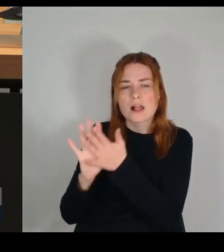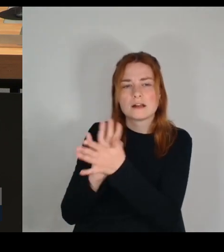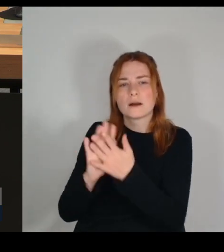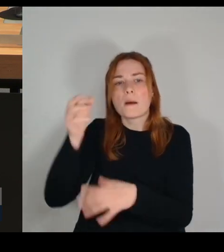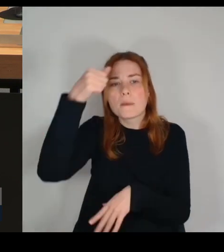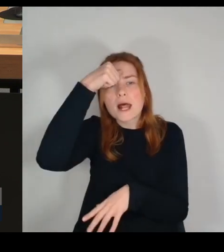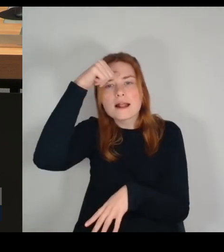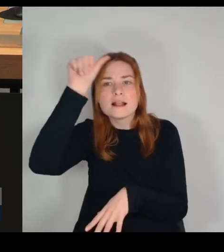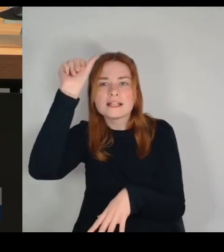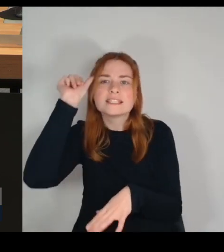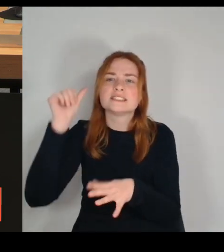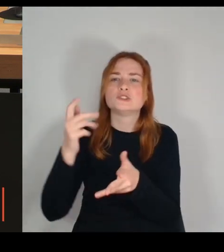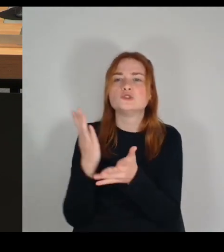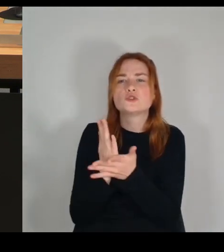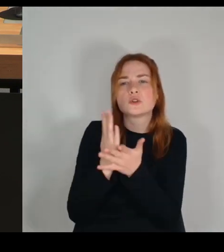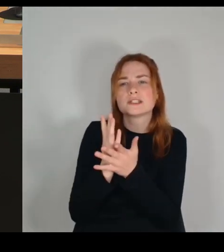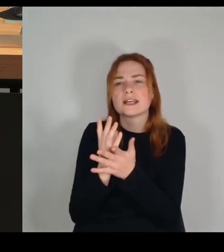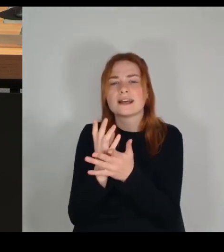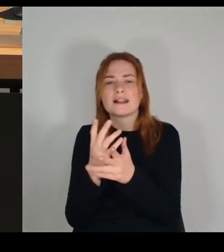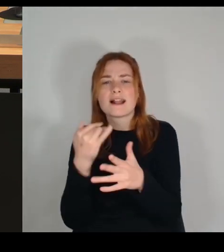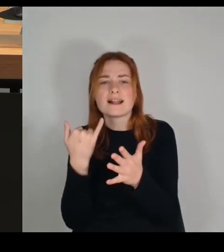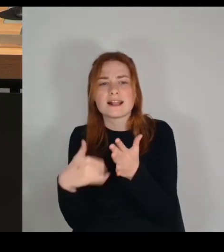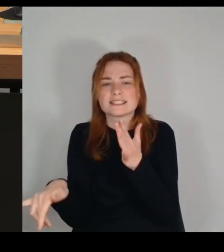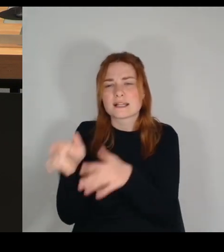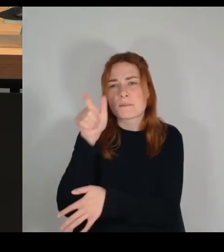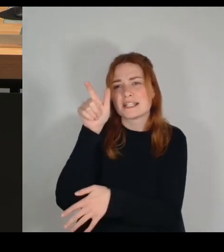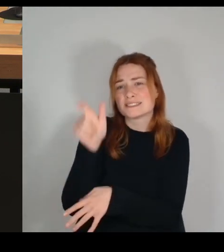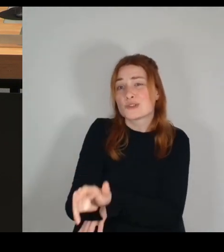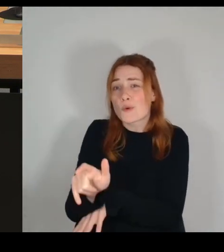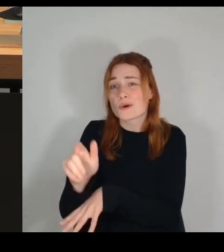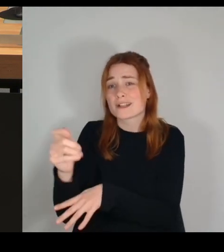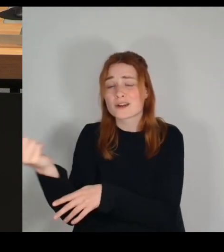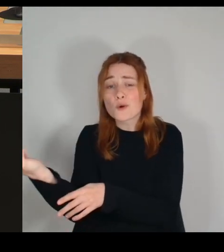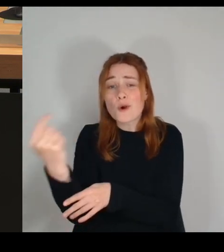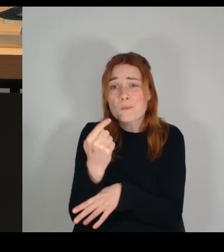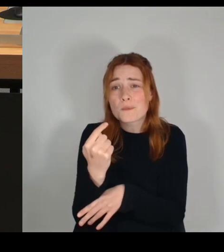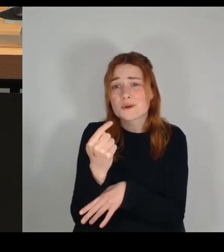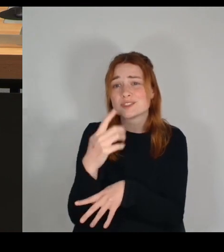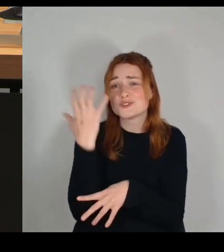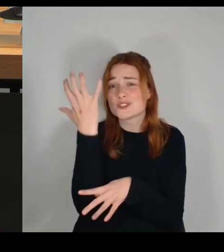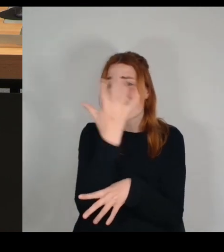der Schleierfahndung in Berlin. Da werden Sie mir jetzt entgegnen Das hält ja selbst das